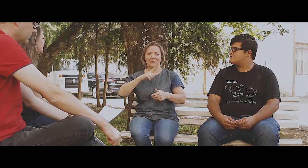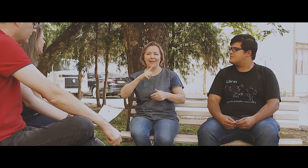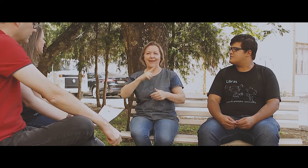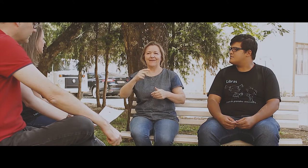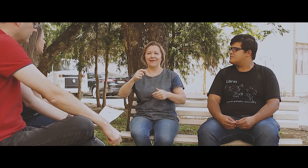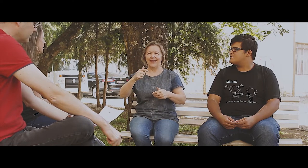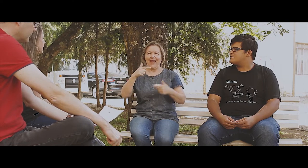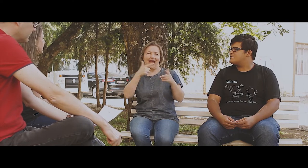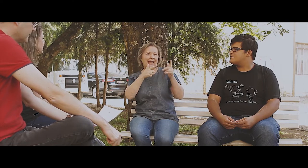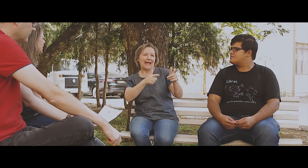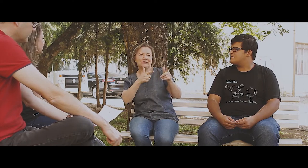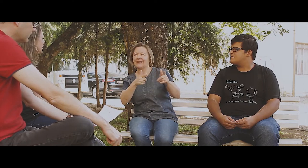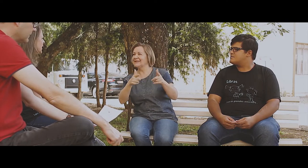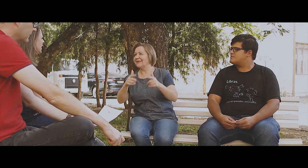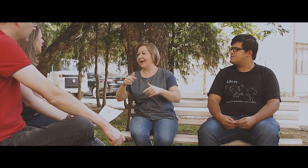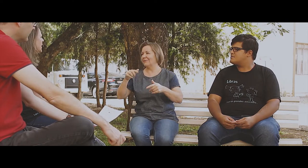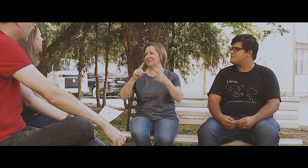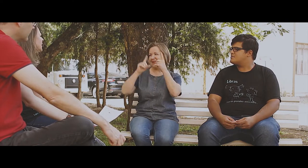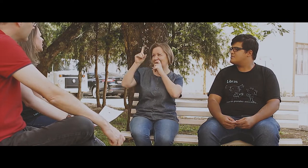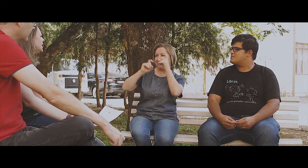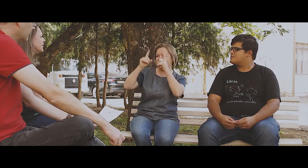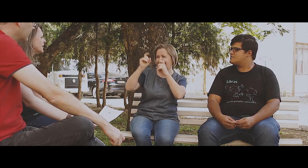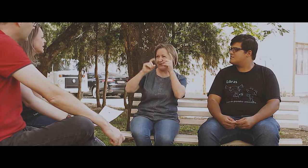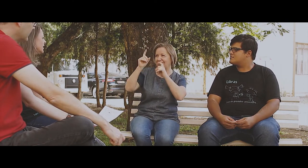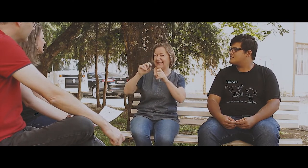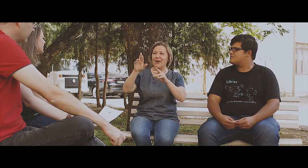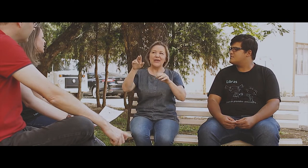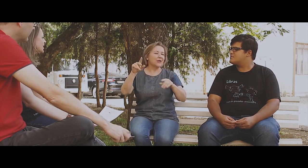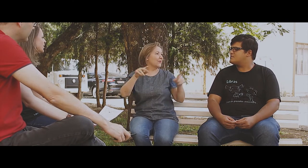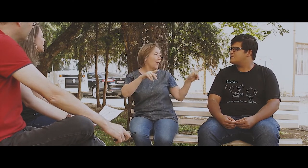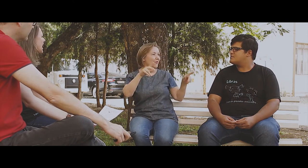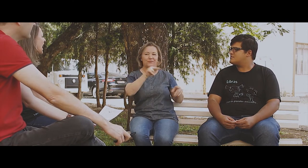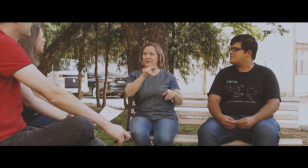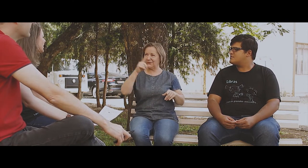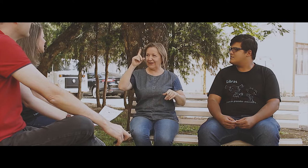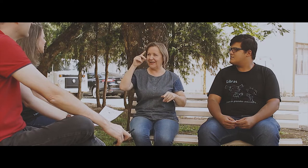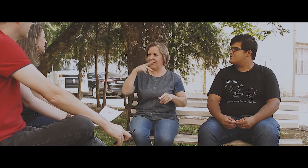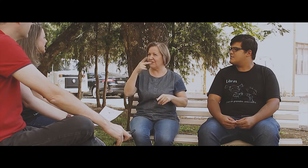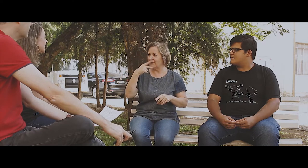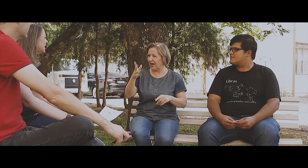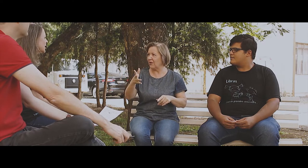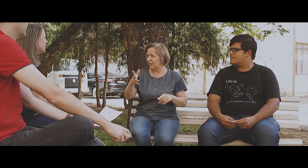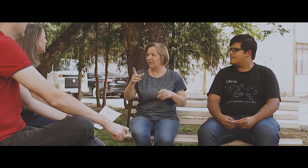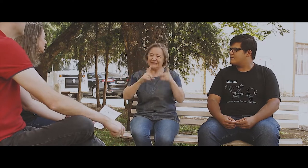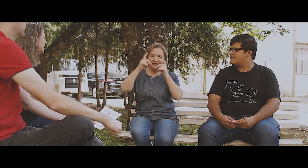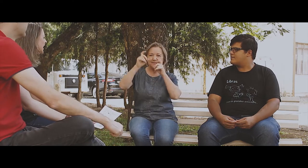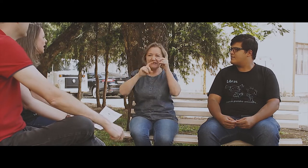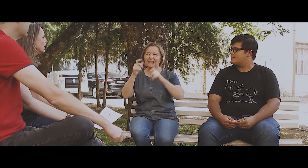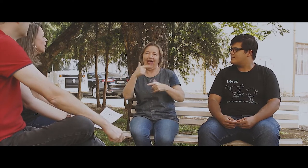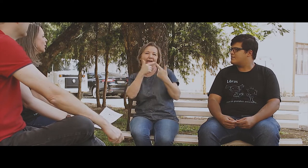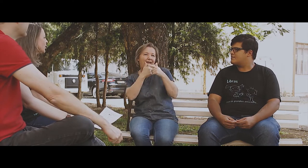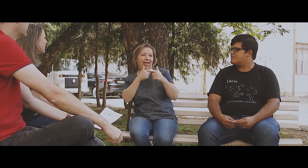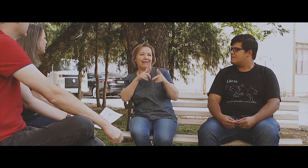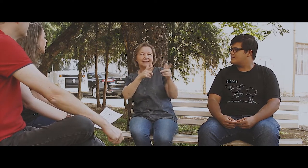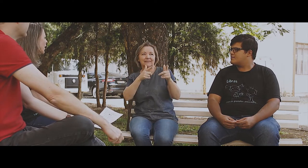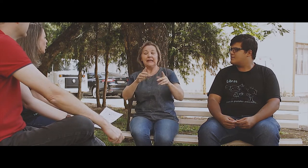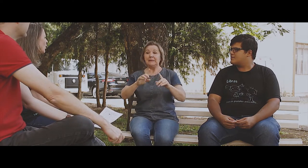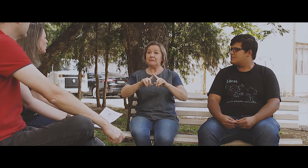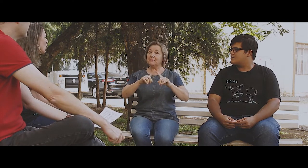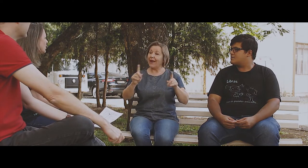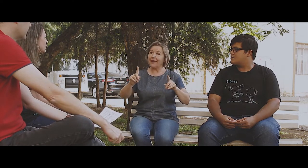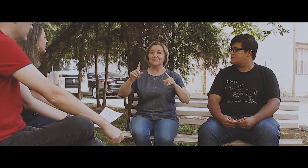viram... teve tirando sarro da expressão? O professor Eliel colocou algumas coisas,